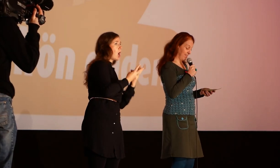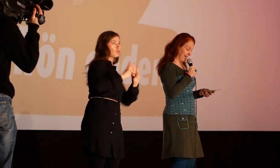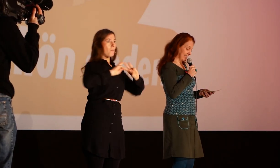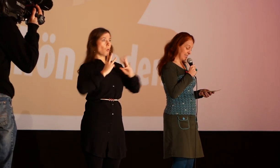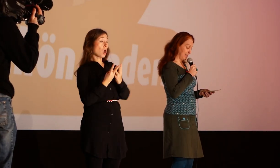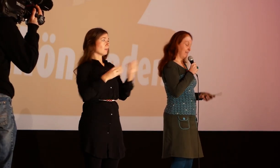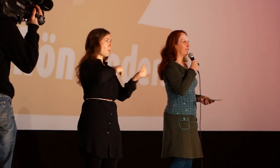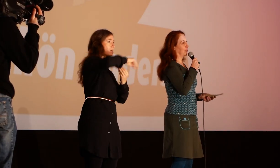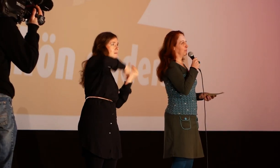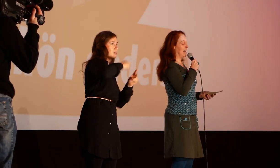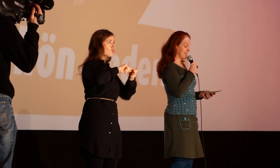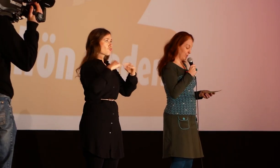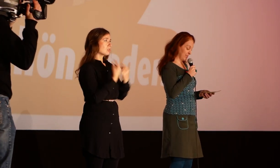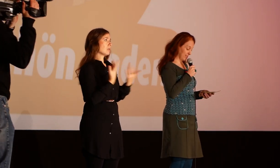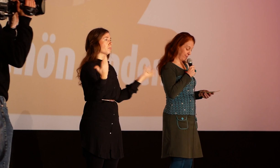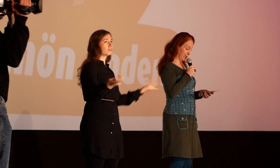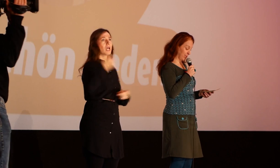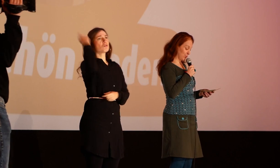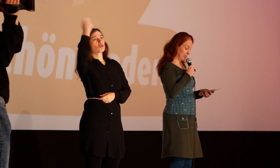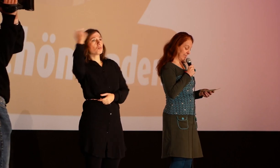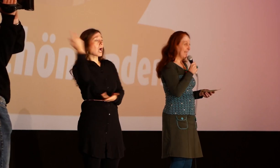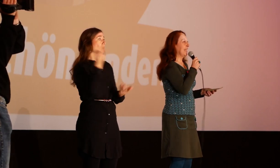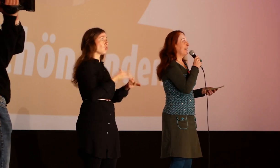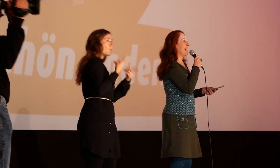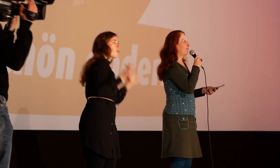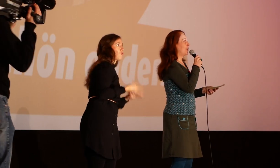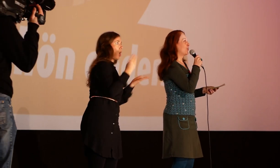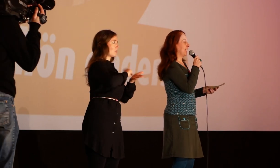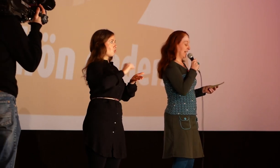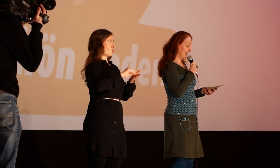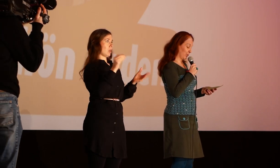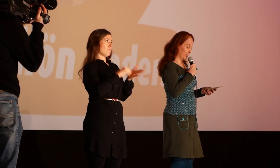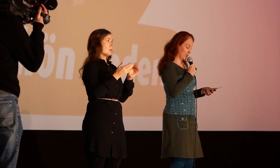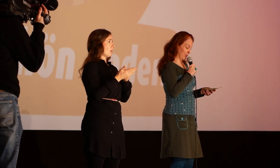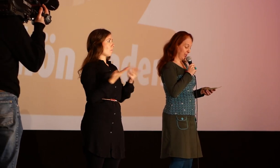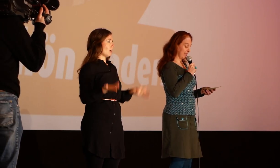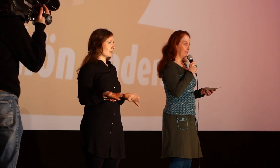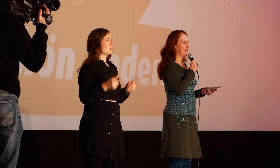Auch gemischte Teams, von Gymnasiums bis zur Förderschule, waren mit dabei.